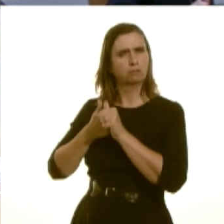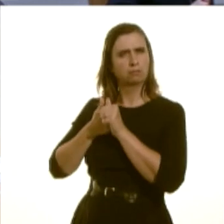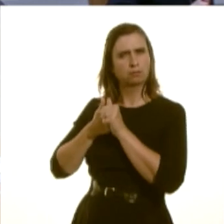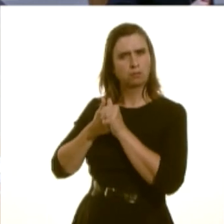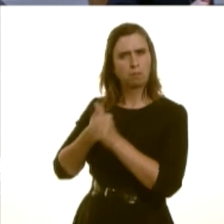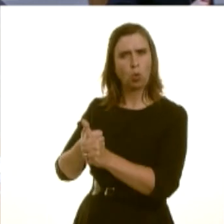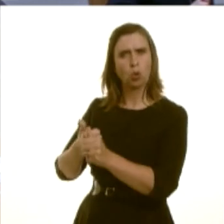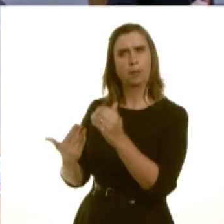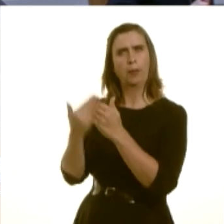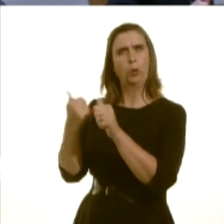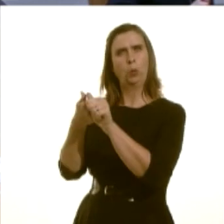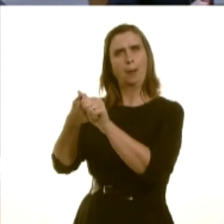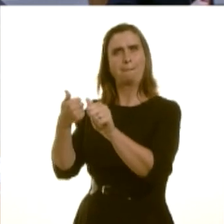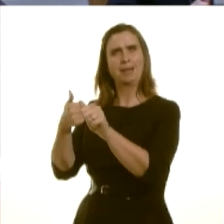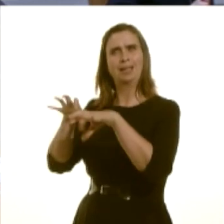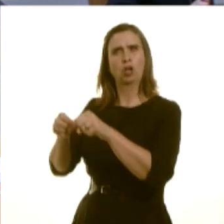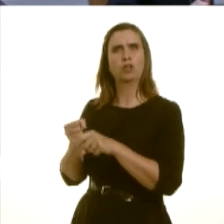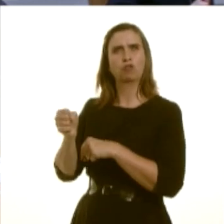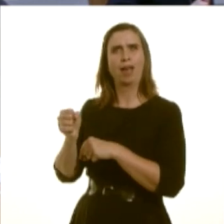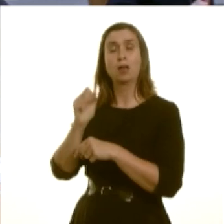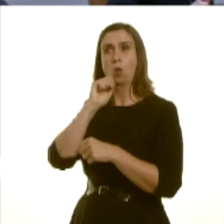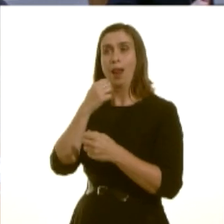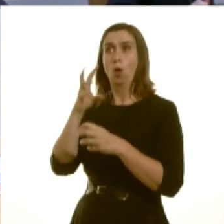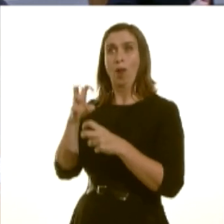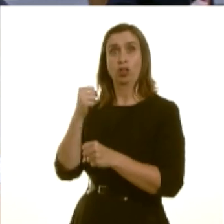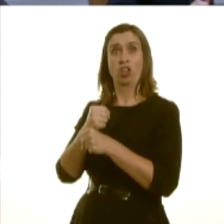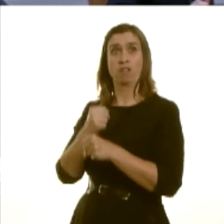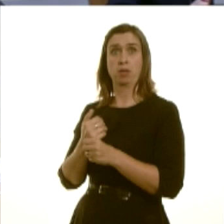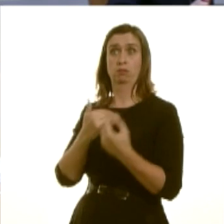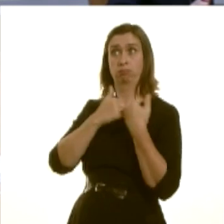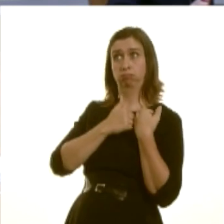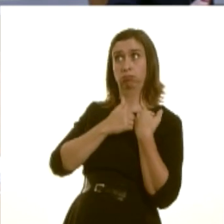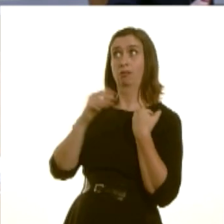yr arian yn dod hefyd. Unwaith eto, rydym wedi cael cwestiwn yn cael ei ofyn a’r Aelod